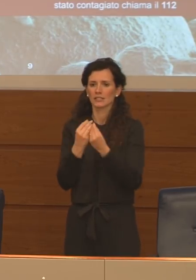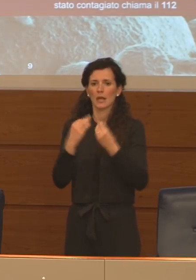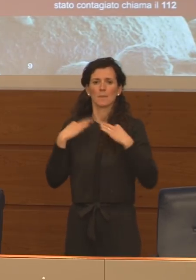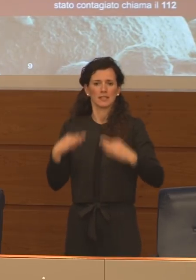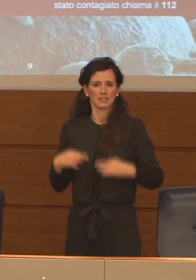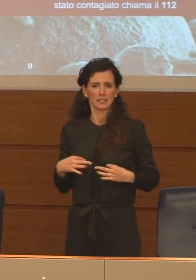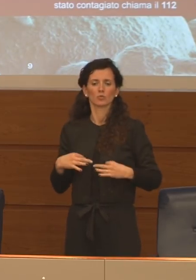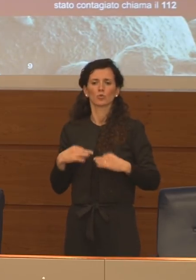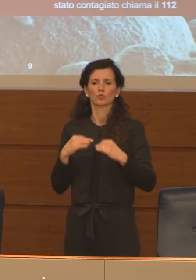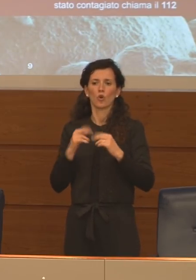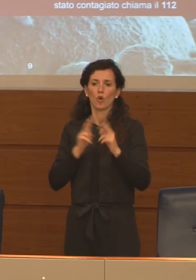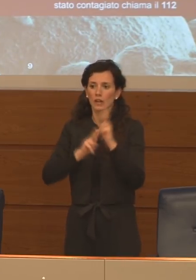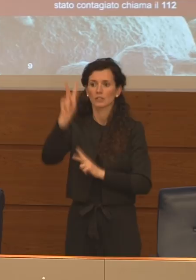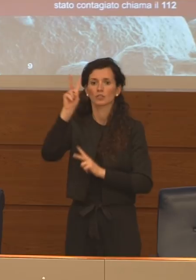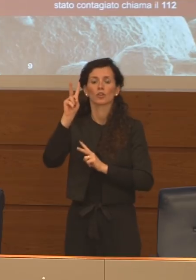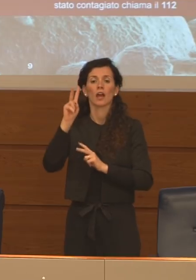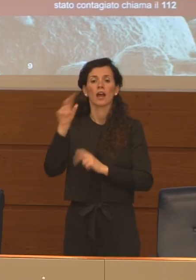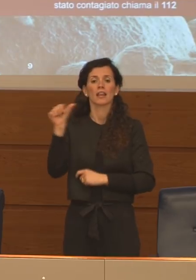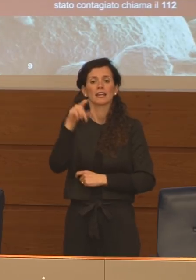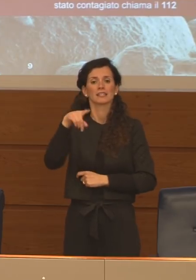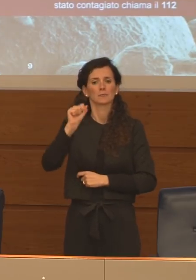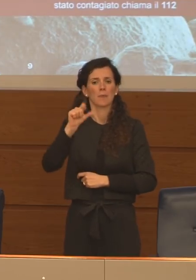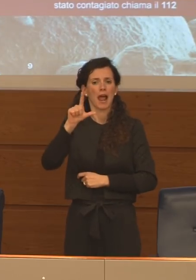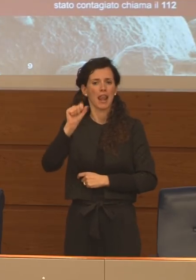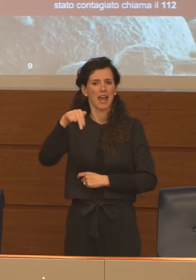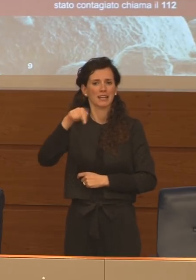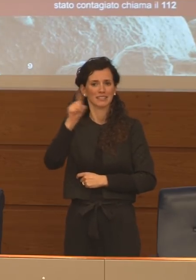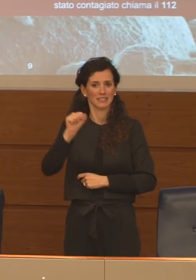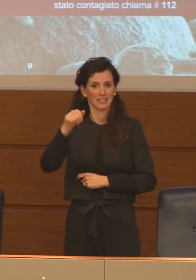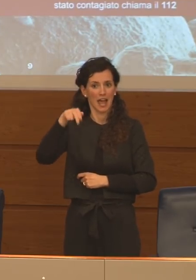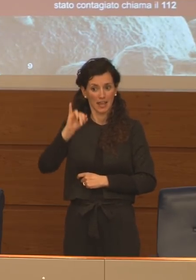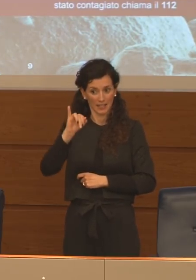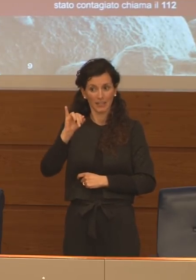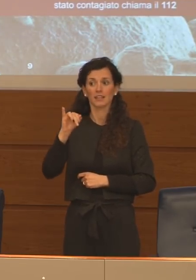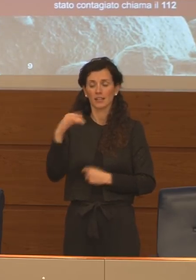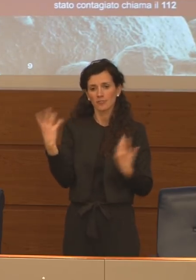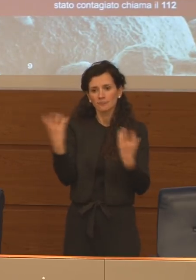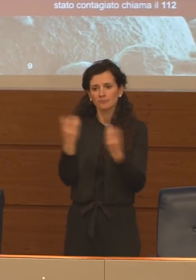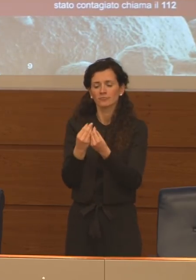Lazzaro Spallanzani ma anche ci consentirà di interfacciarci